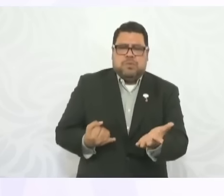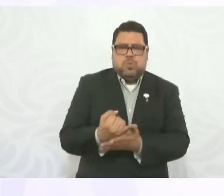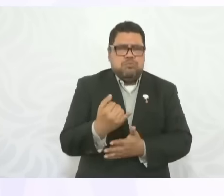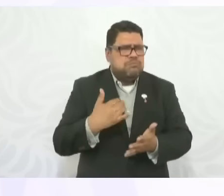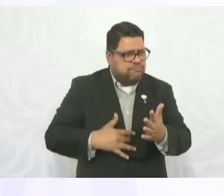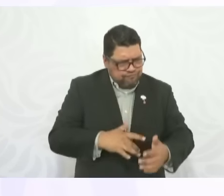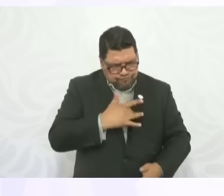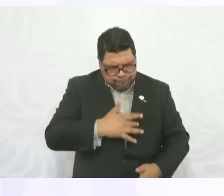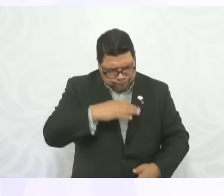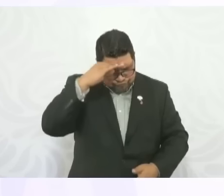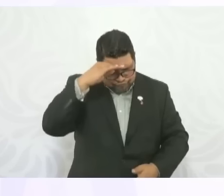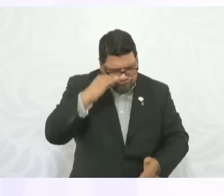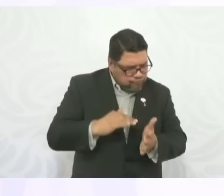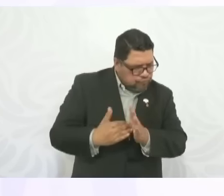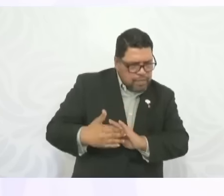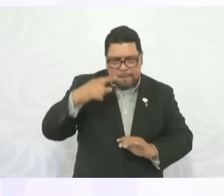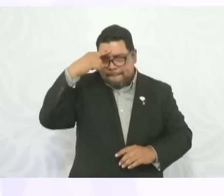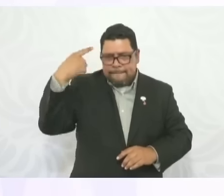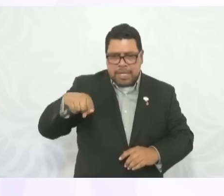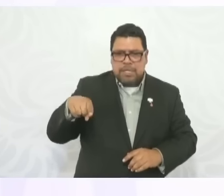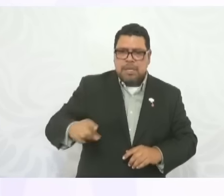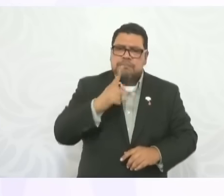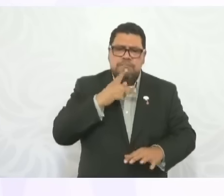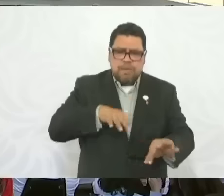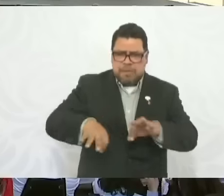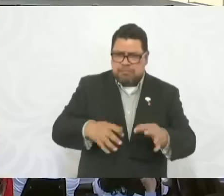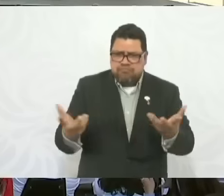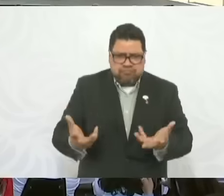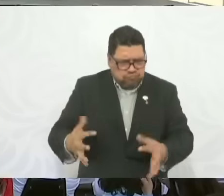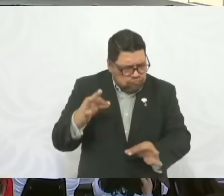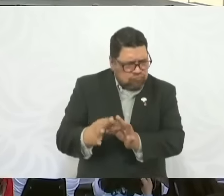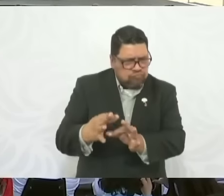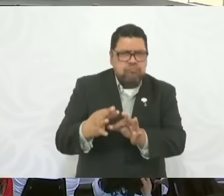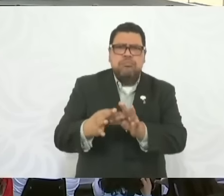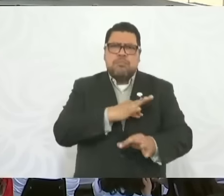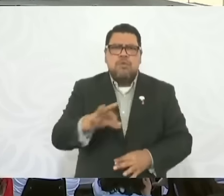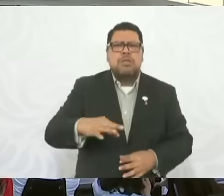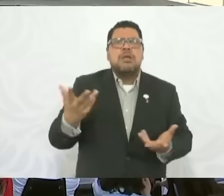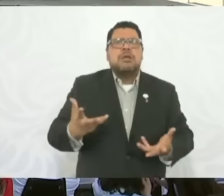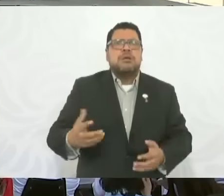para recuperar la capacidad industrial petrolera del país. Durante décadas se dijo que México ya